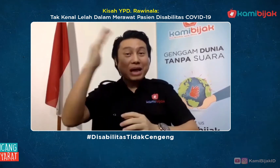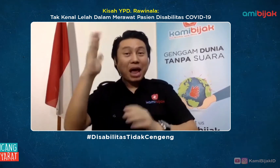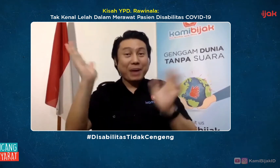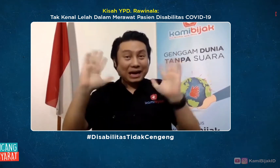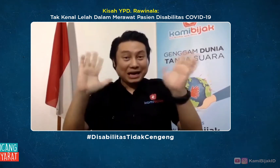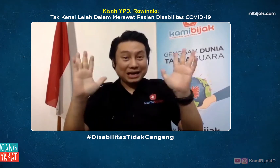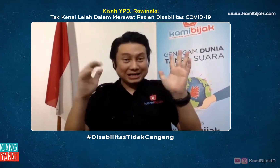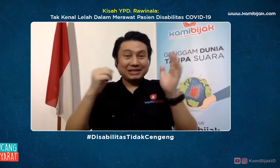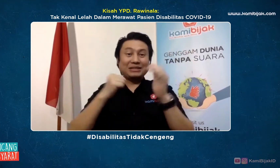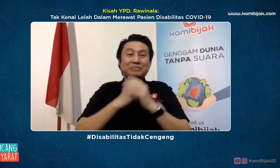Apa kabar?